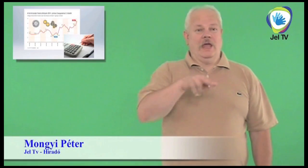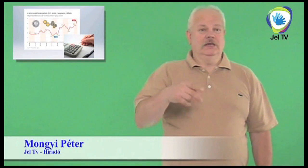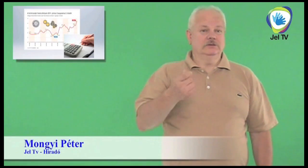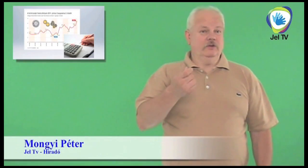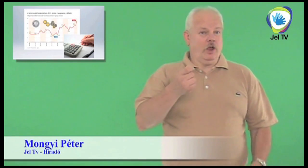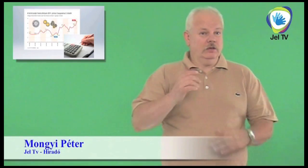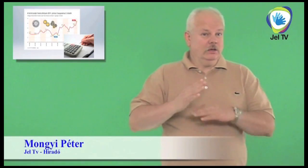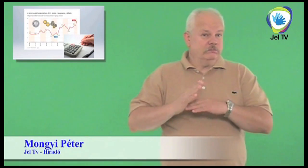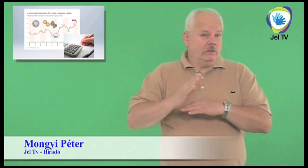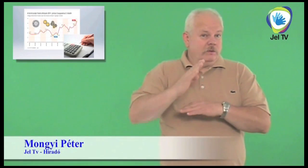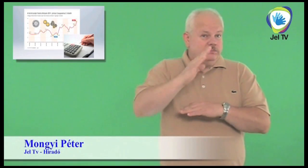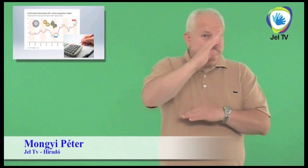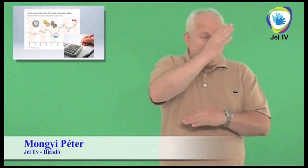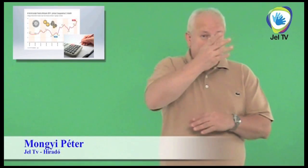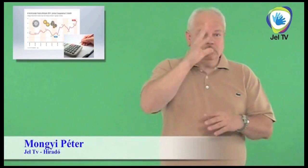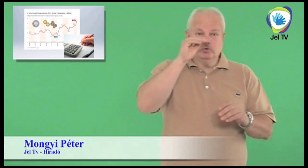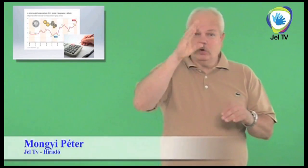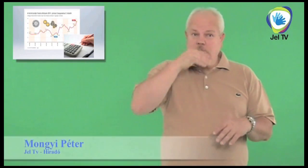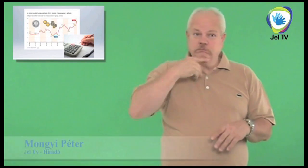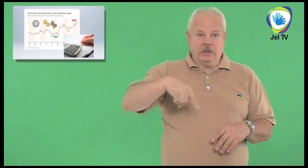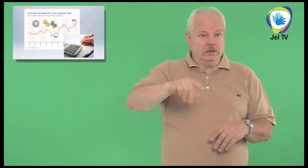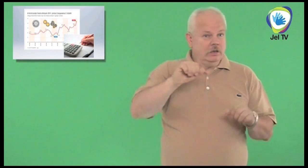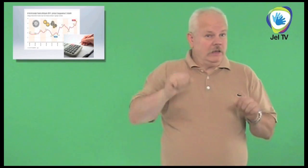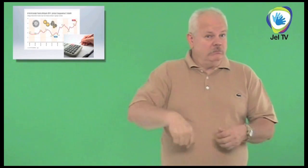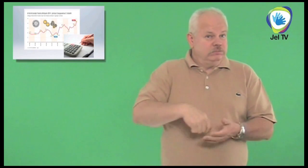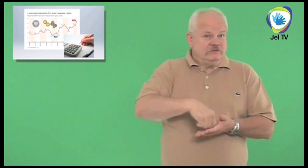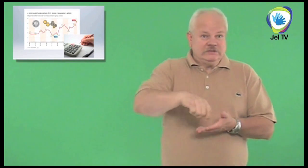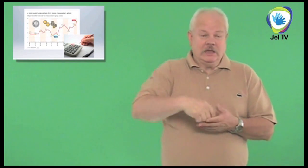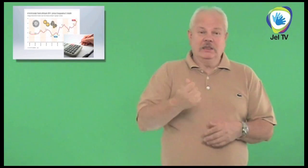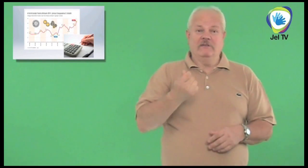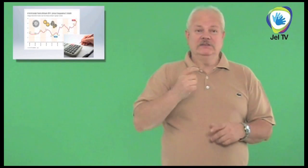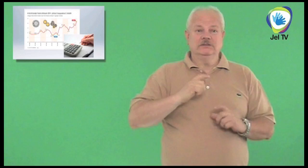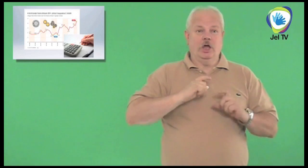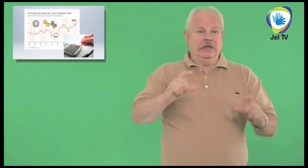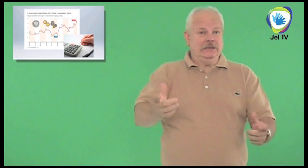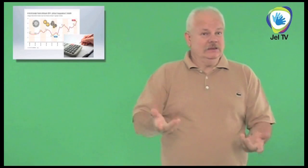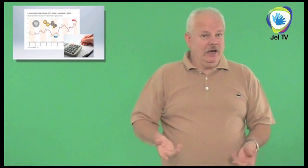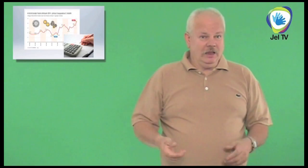A svájci frank erõsen emelkedik, sok ember nem bírja már fizetni a devizahitelét.